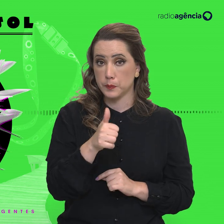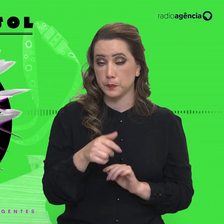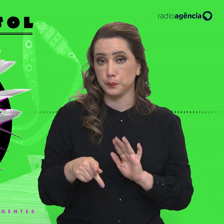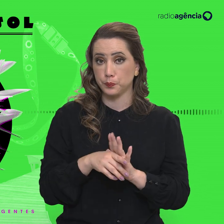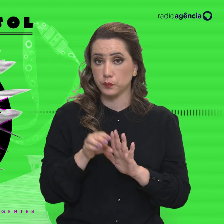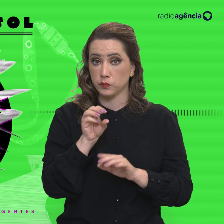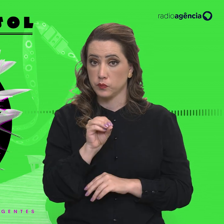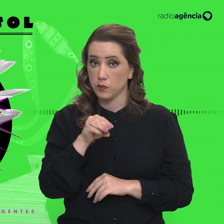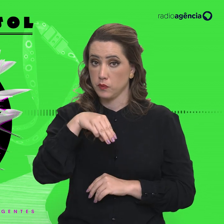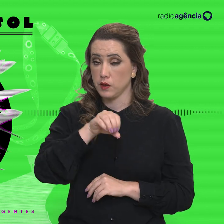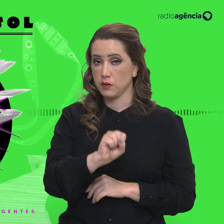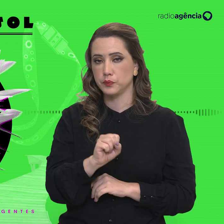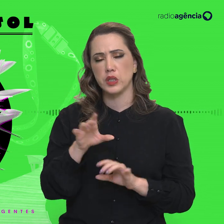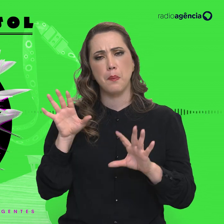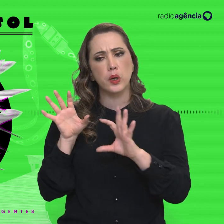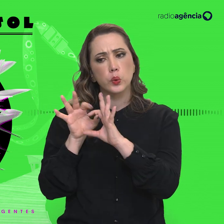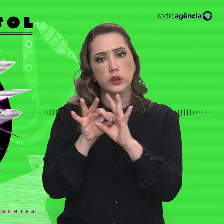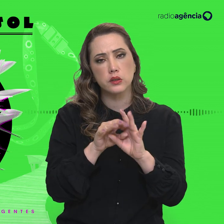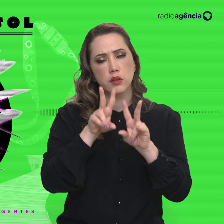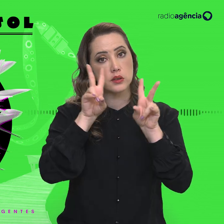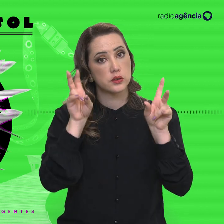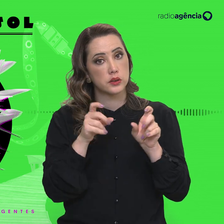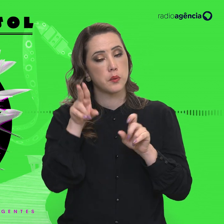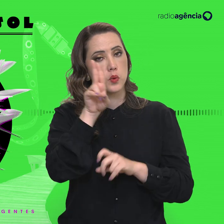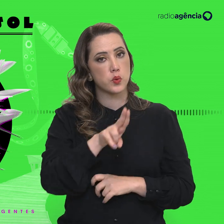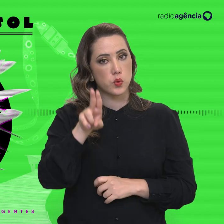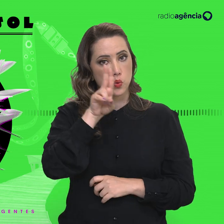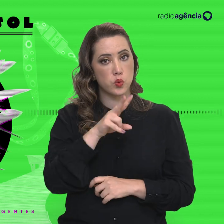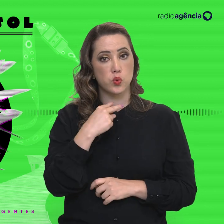[Leyberson] Para contextualizar situações, a gente usou trechos das vozes do entrevistado